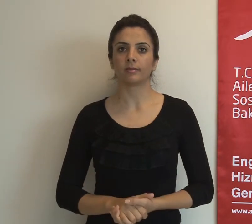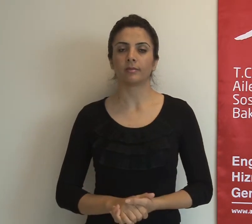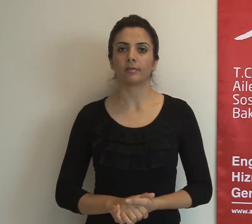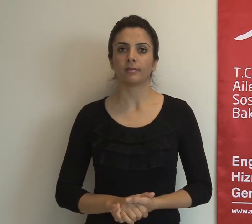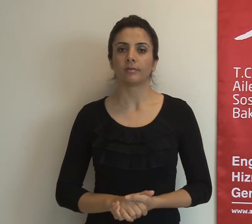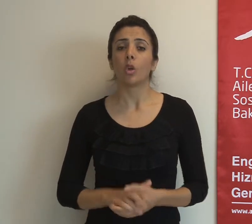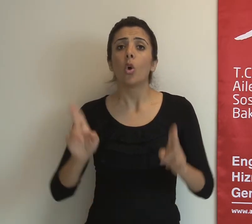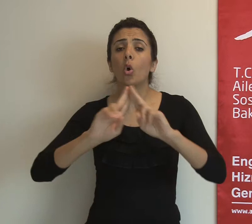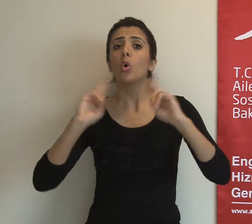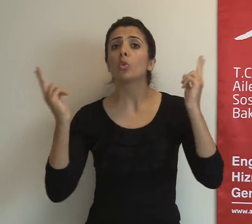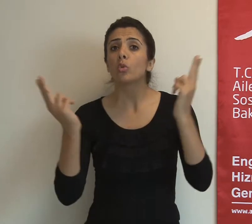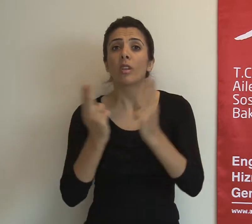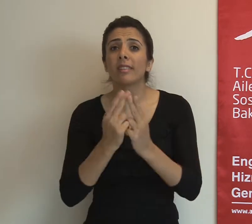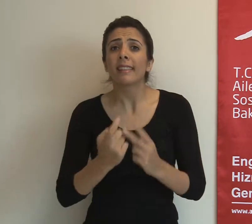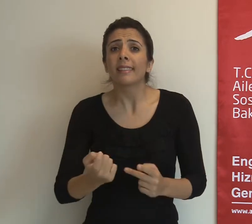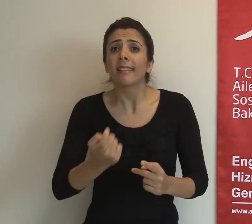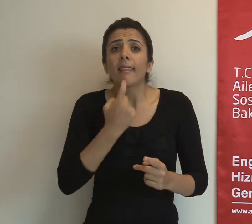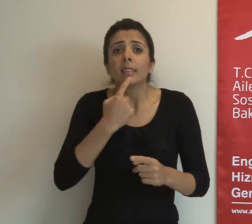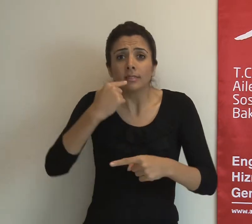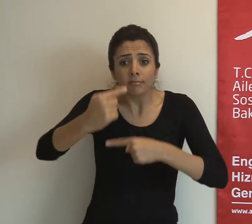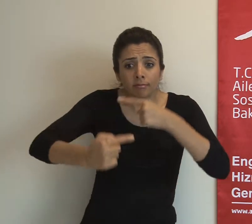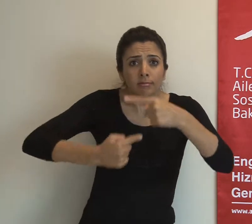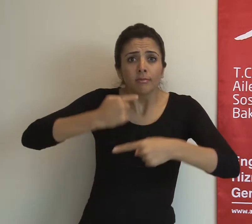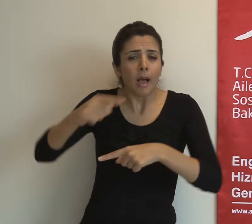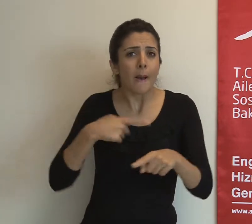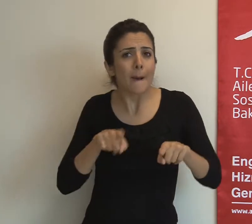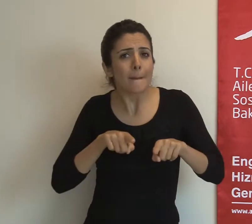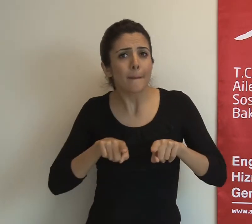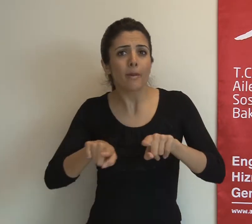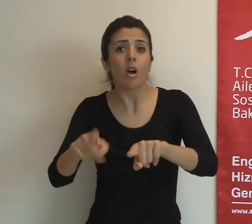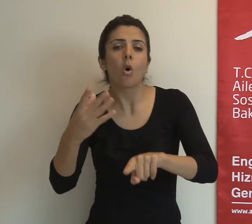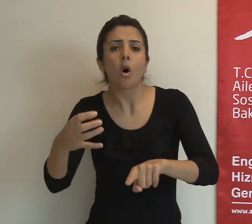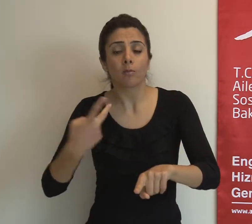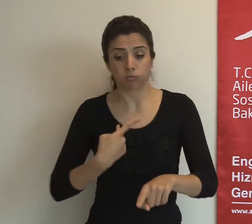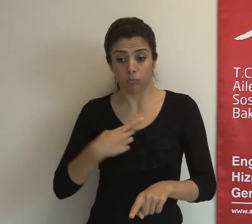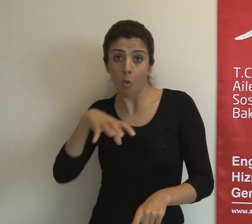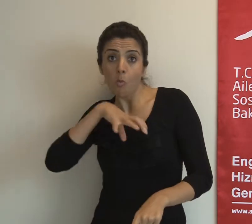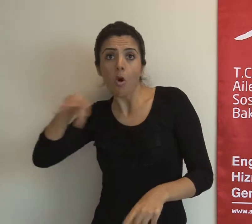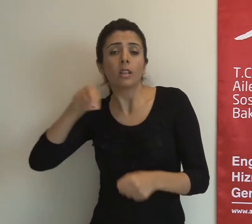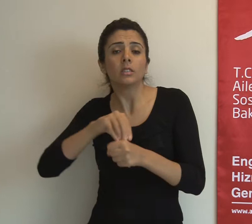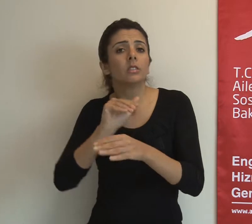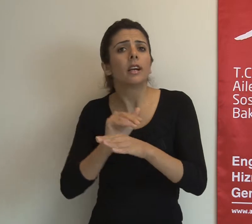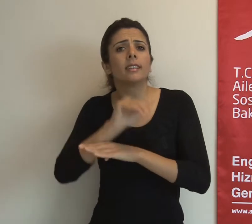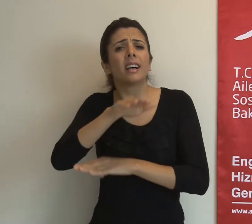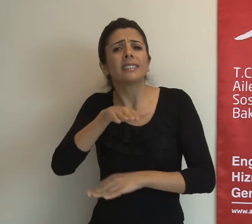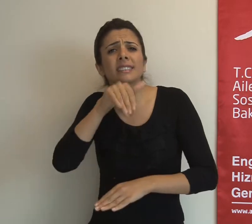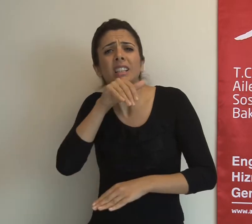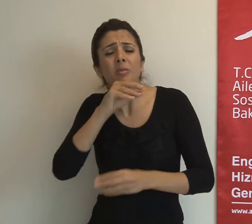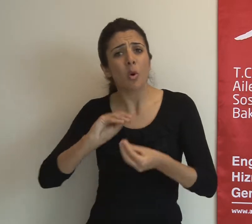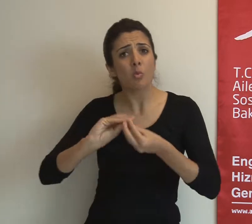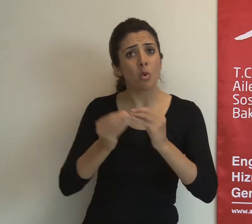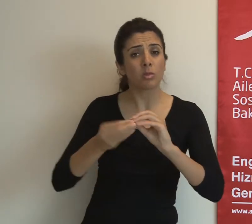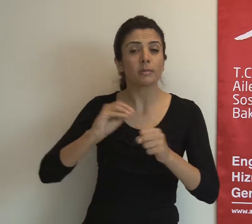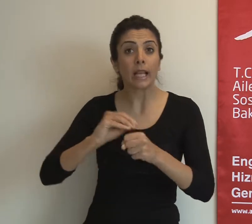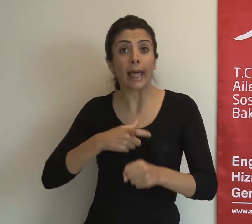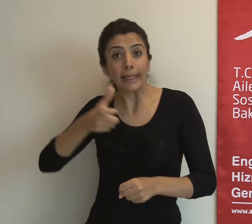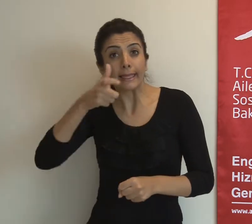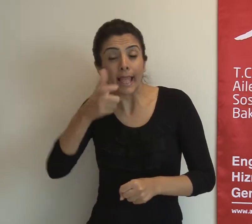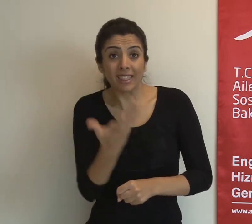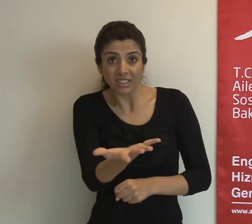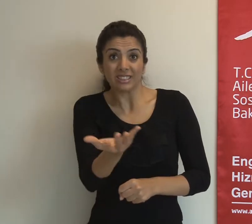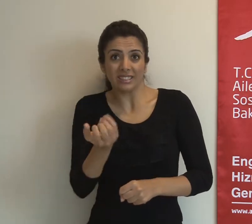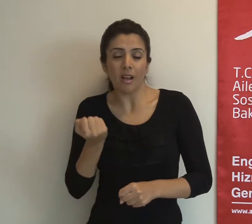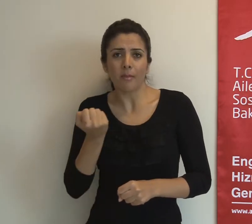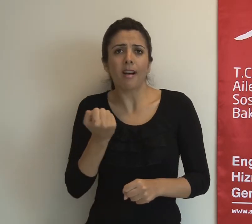Dünyadaki demografik değişikliklere paralel olarak bölgemizde yaşanan yaşlanma sorunlarına dikkat çekmek,